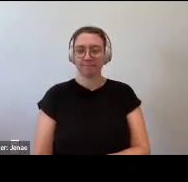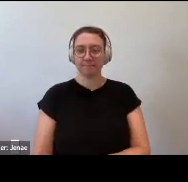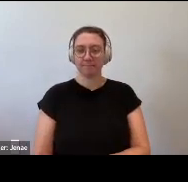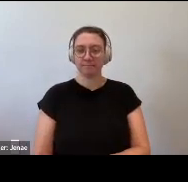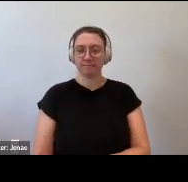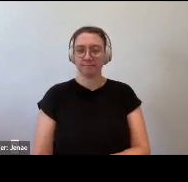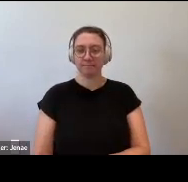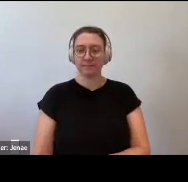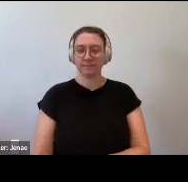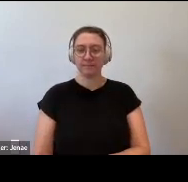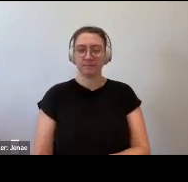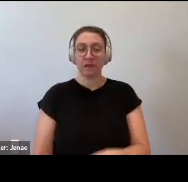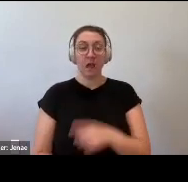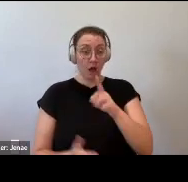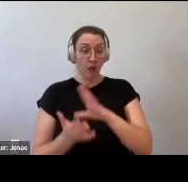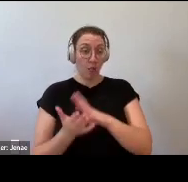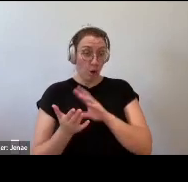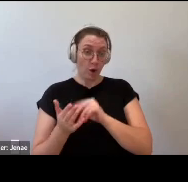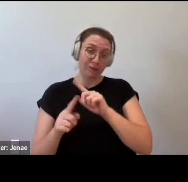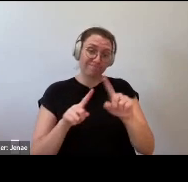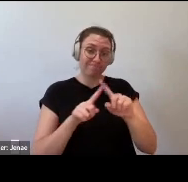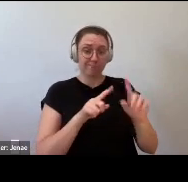A medida que aprenden sobre los diversos recursos de hoy,